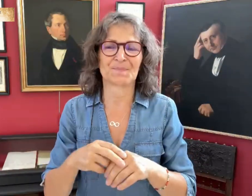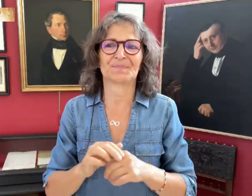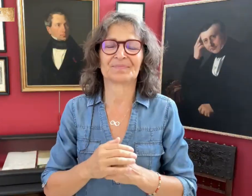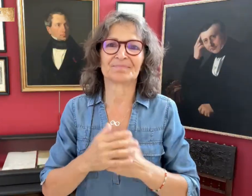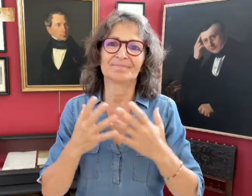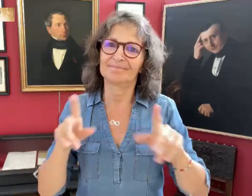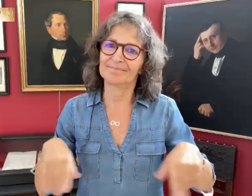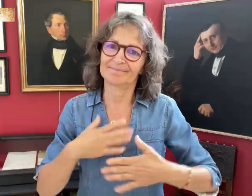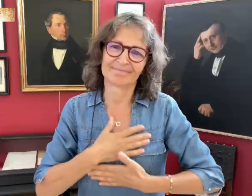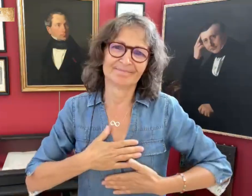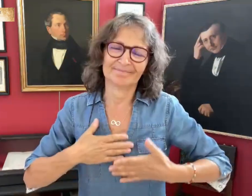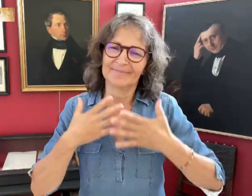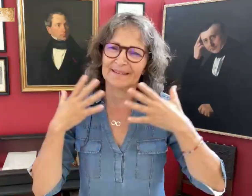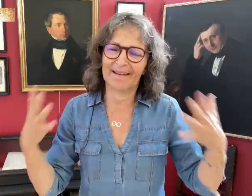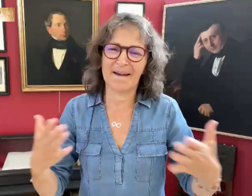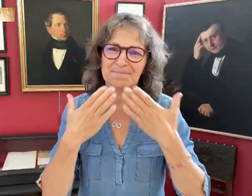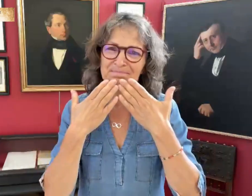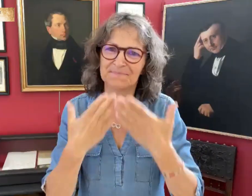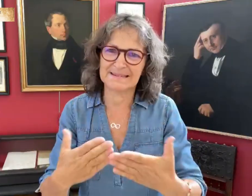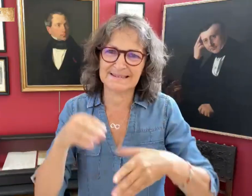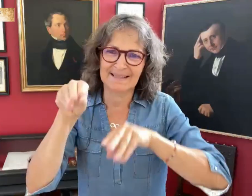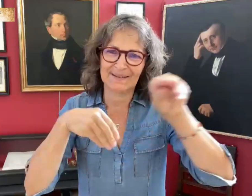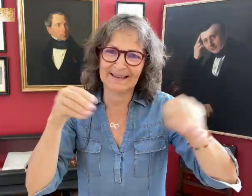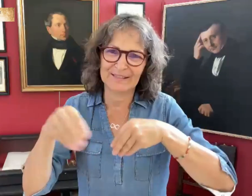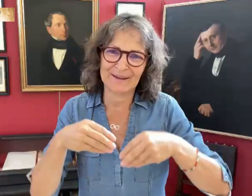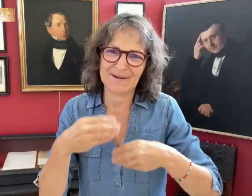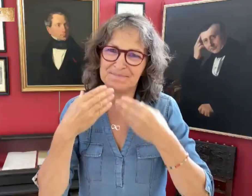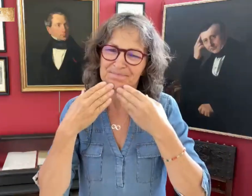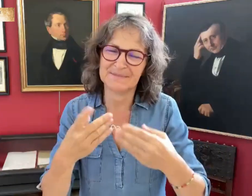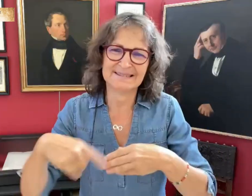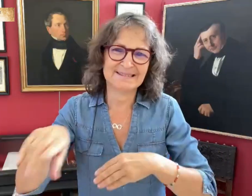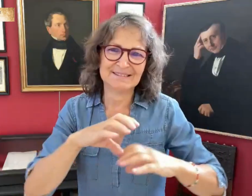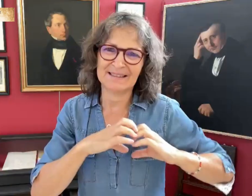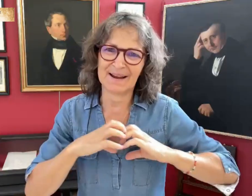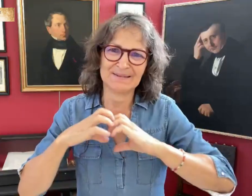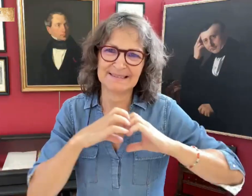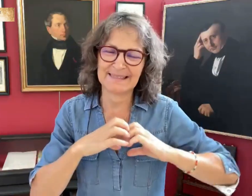Un grand merci aux donateurs, merci de votre générosité.